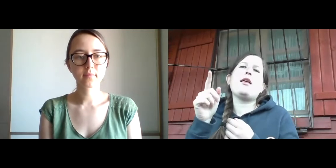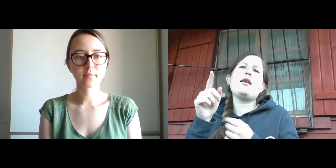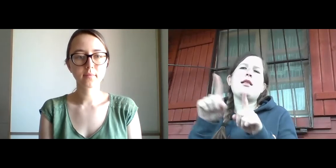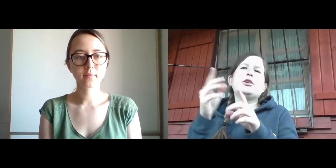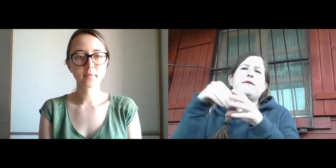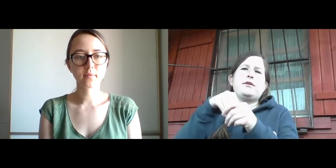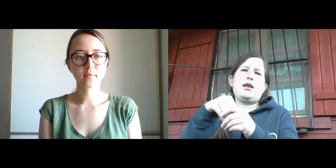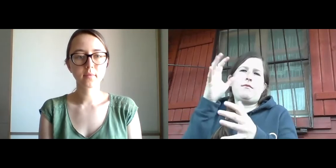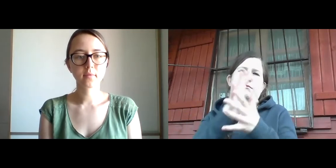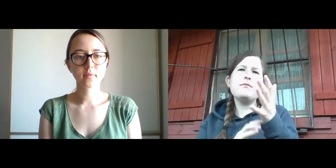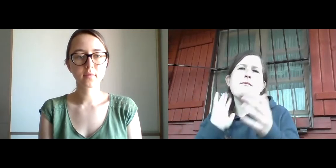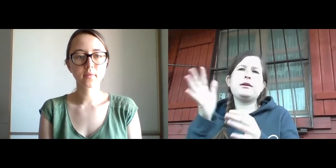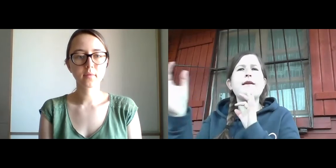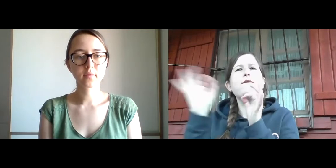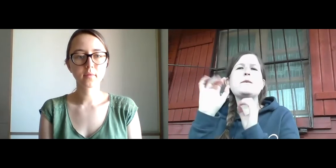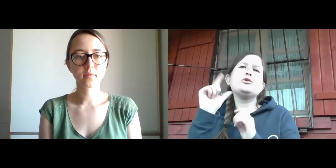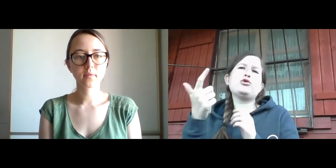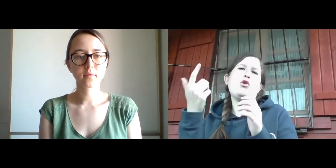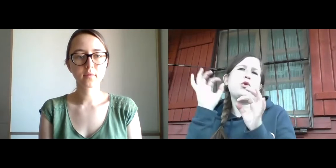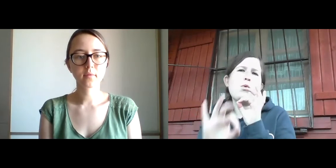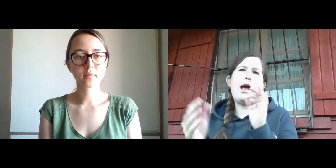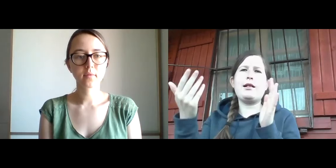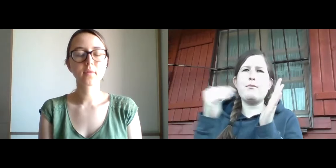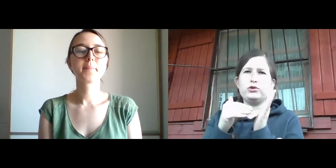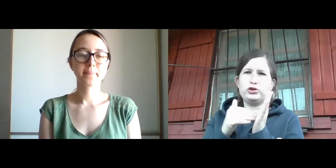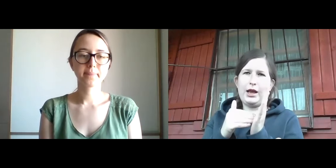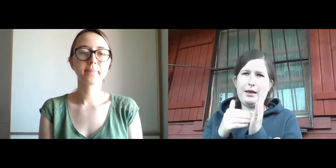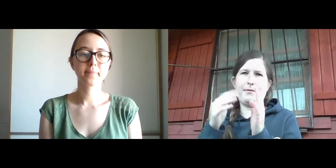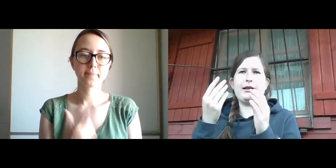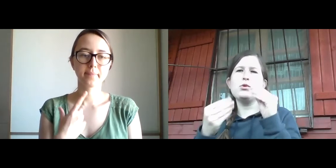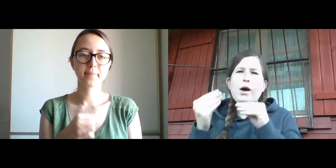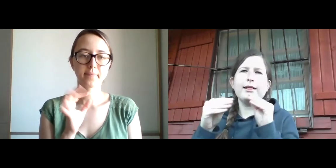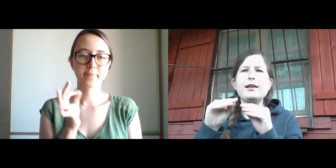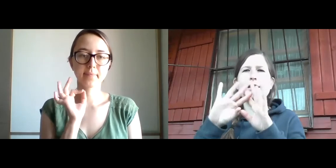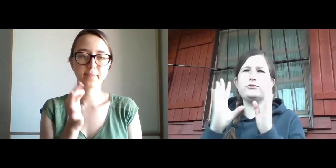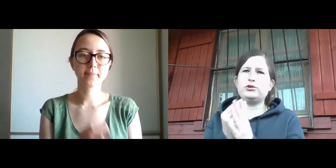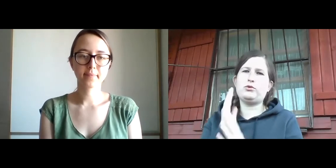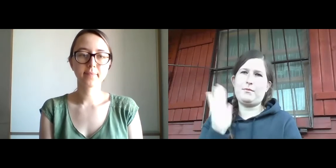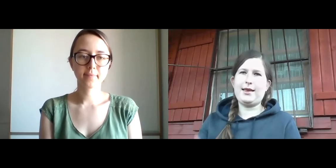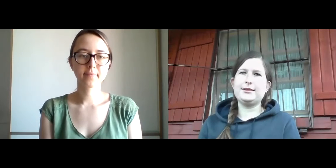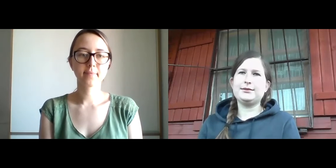W formularzu będą informacje, czego dokładnie potrzebujesz, jakich składników.